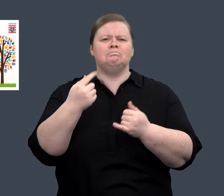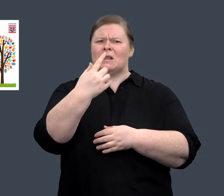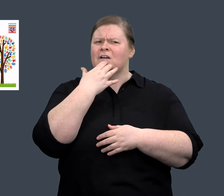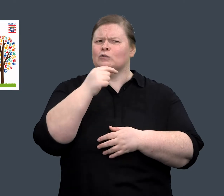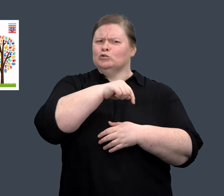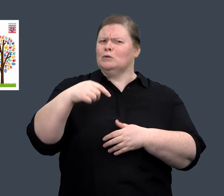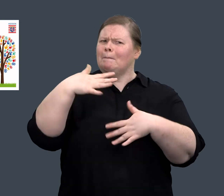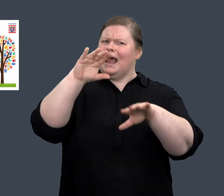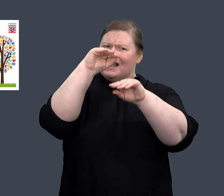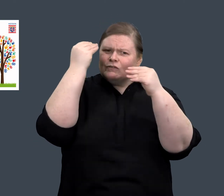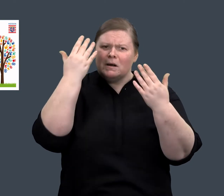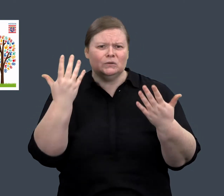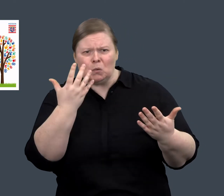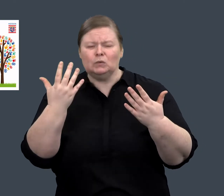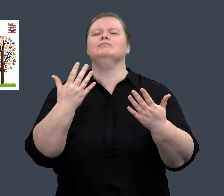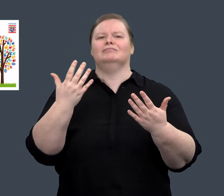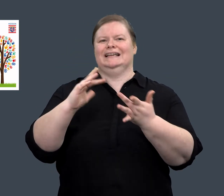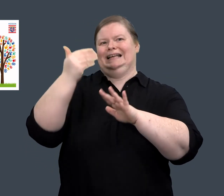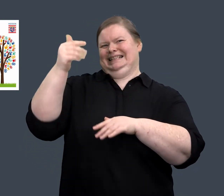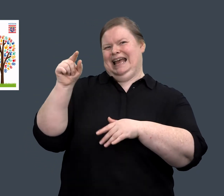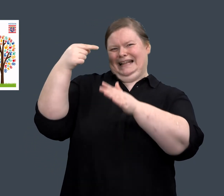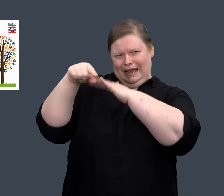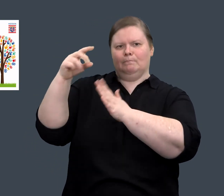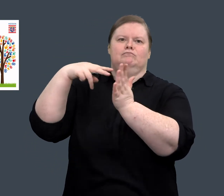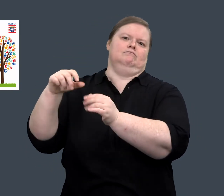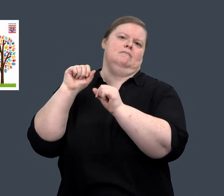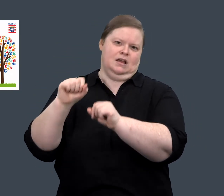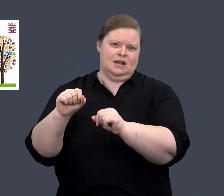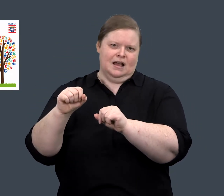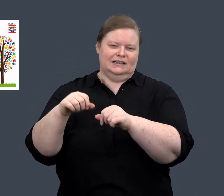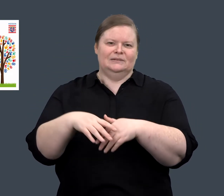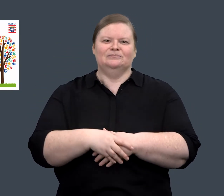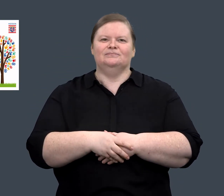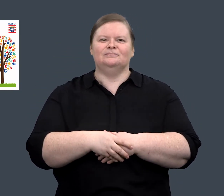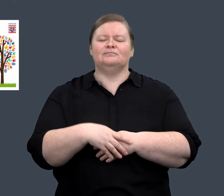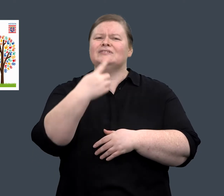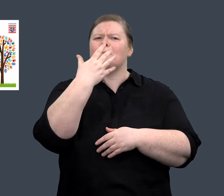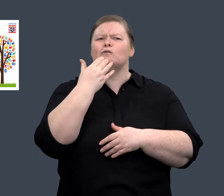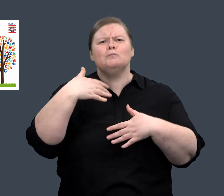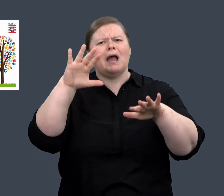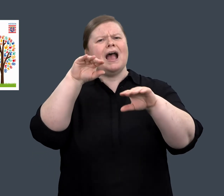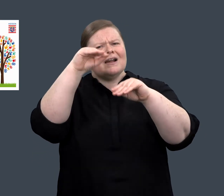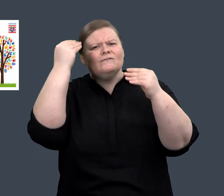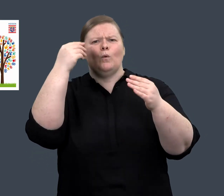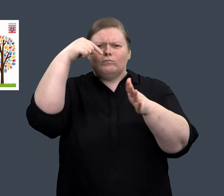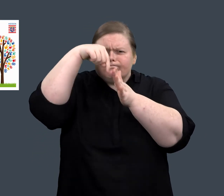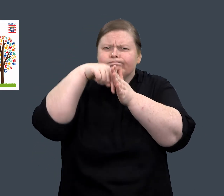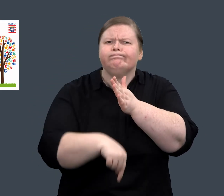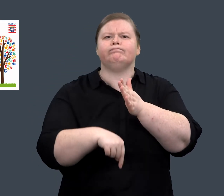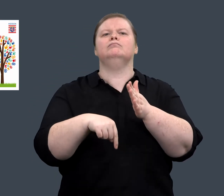Hierzu finden Sie weitere Informationen auf diesen Seiten. Weitere Informationen finden Sie